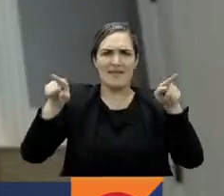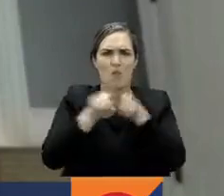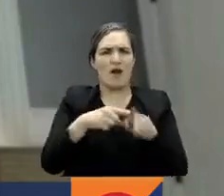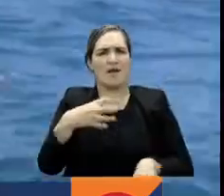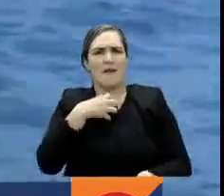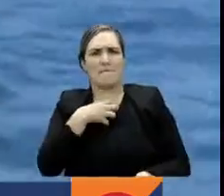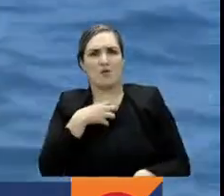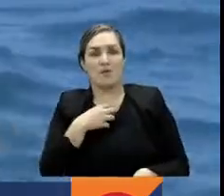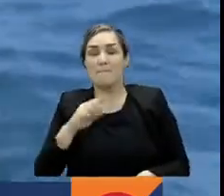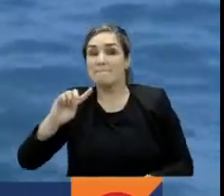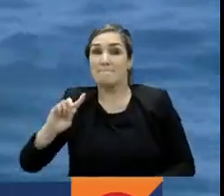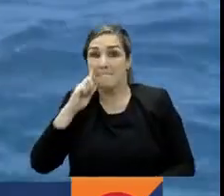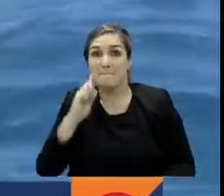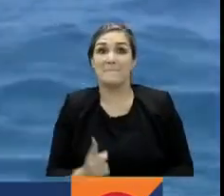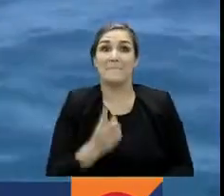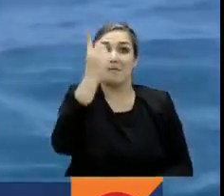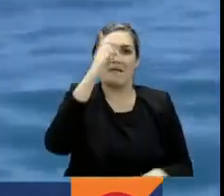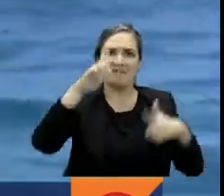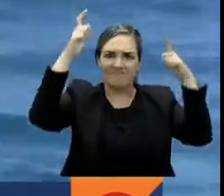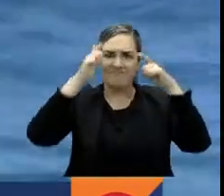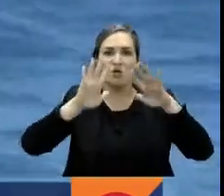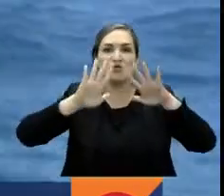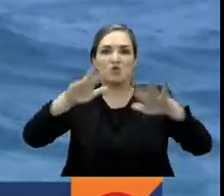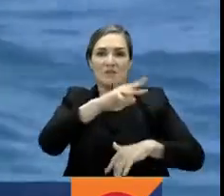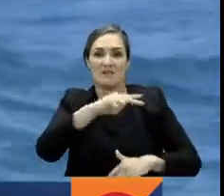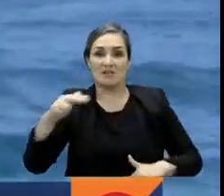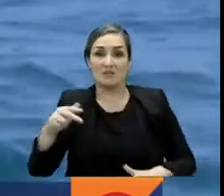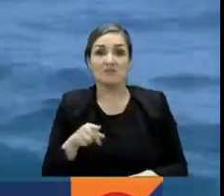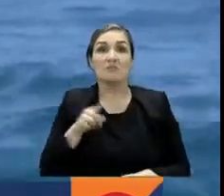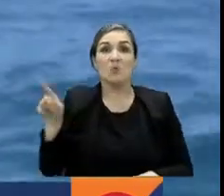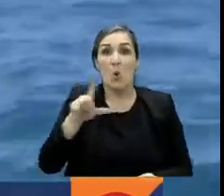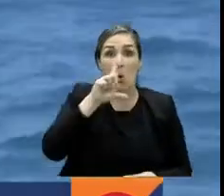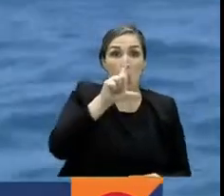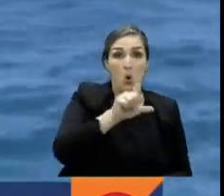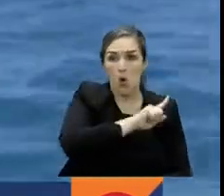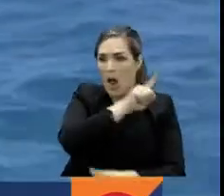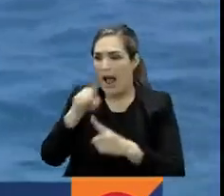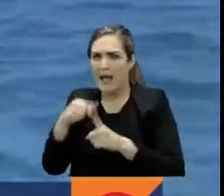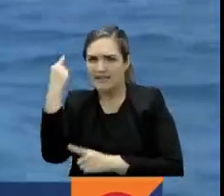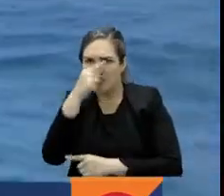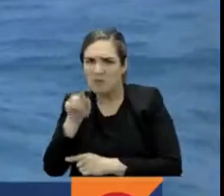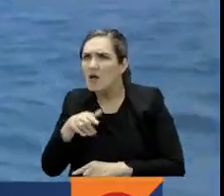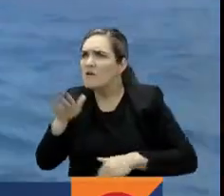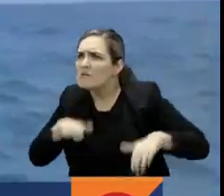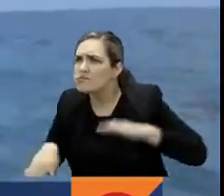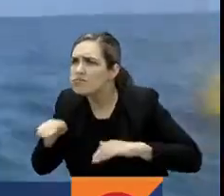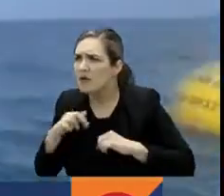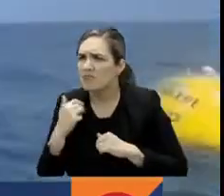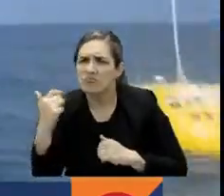TENGO LA OPORTUNIDAD DE SER EL PRIMER DEPORTISTA COLOMBIANO SINO TALONES UNA TRIPLE CORONA PARA EL PAíS Y LA PRIMERA TRIPLE CORONA DE NATACIóN. ENTRE J